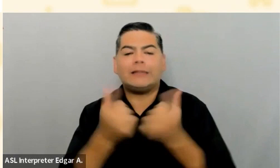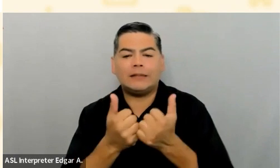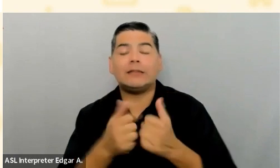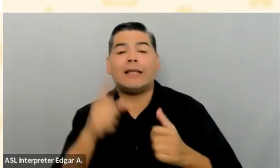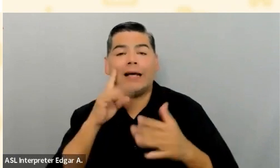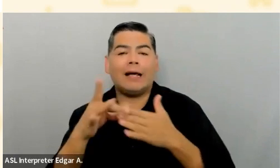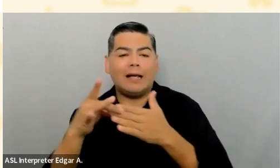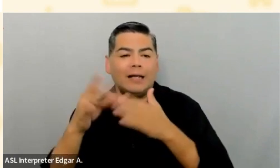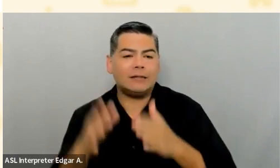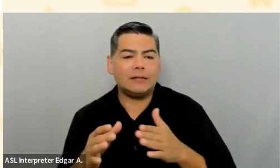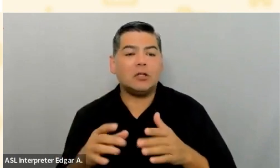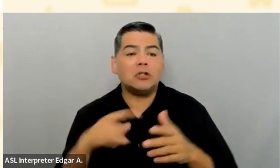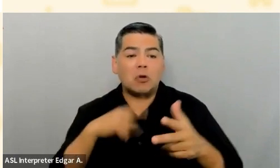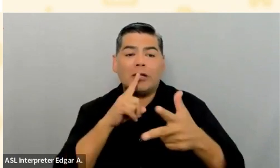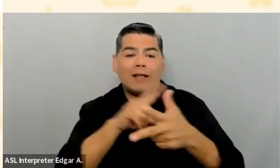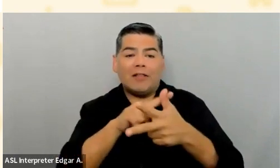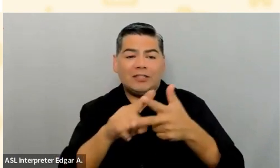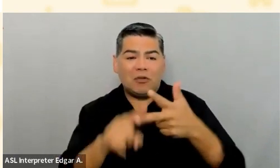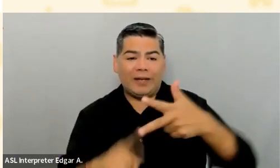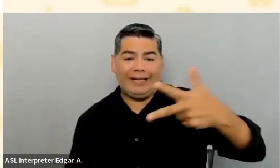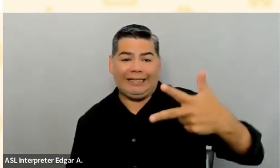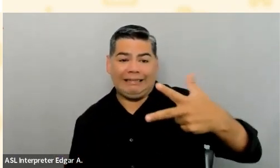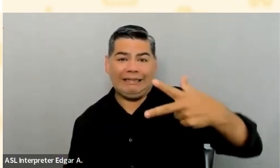Todas se entrelazan de alguna manera, y tanto ATAG,